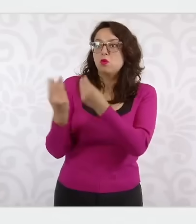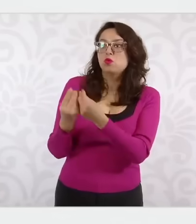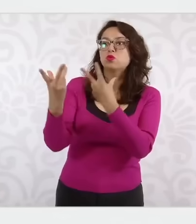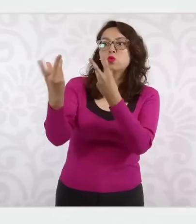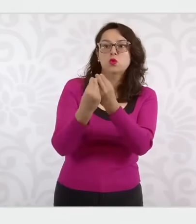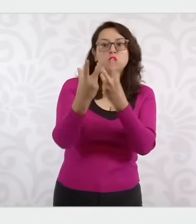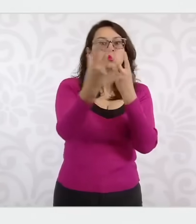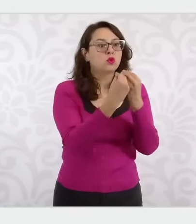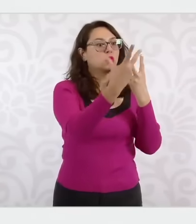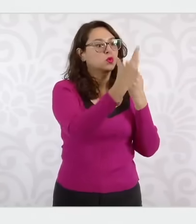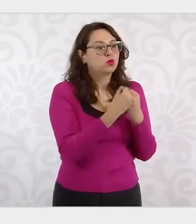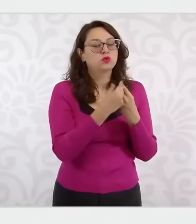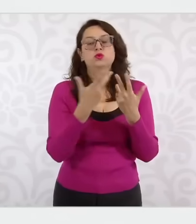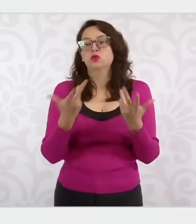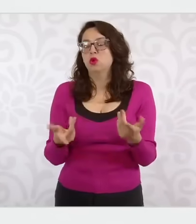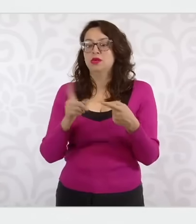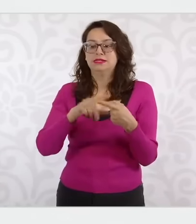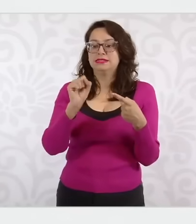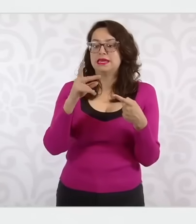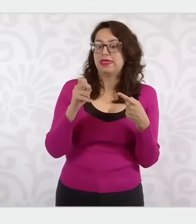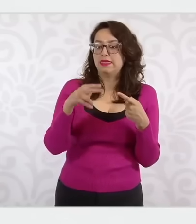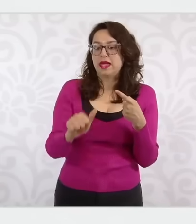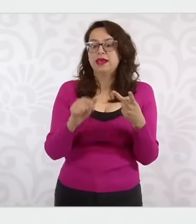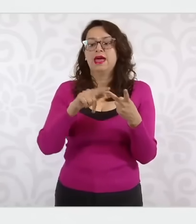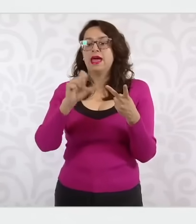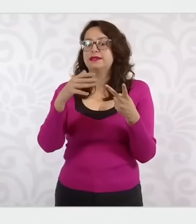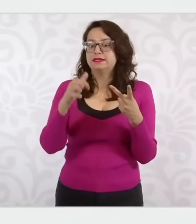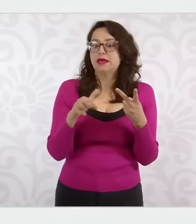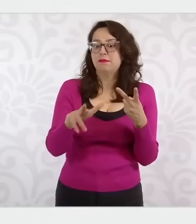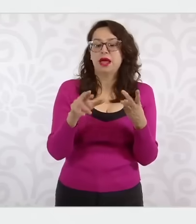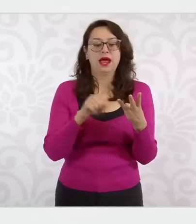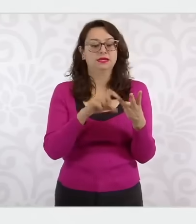inteligencia de defensa, inteligencia de marina, inteligencia de la Secretaría de Seguridad,